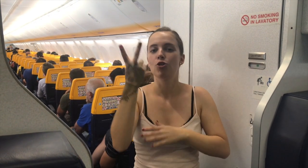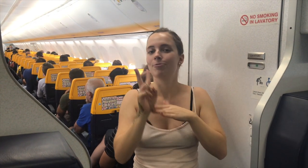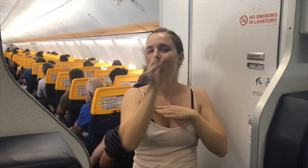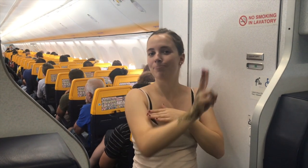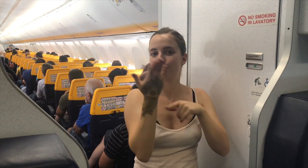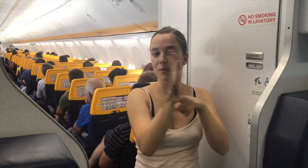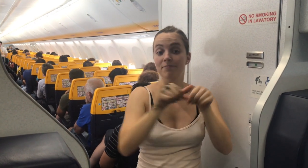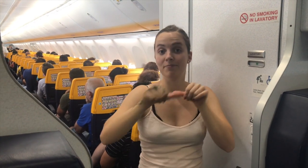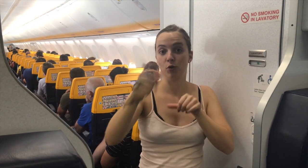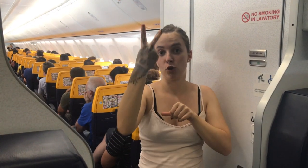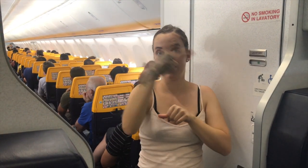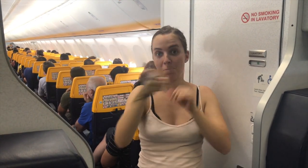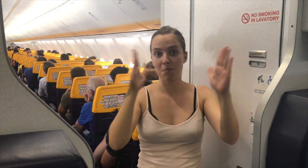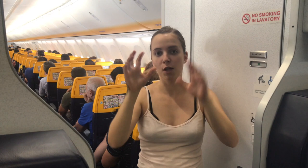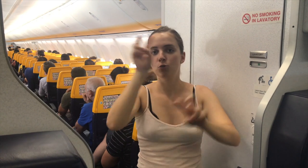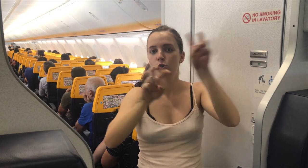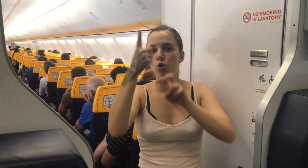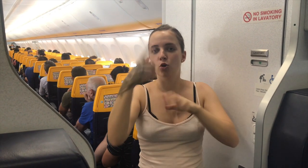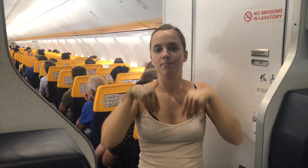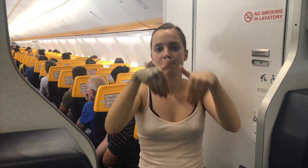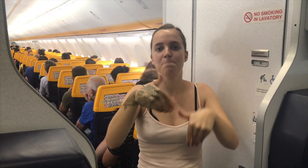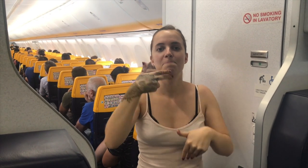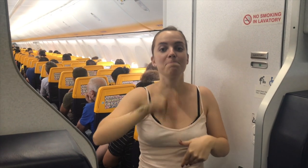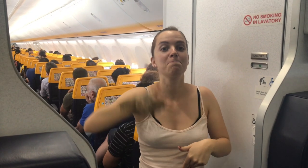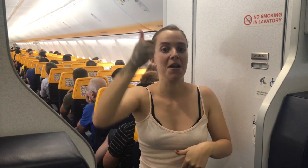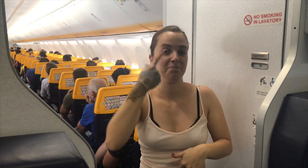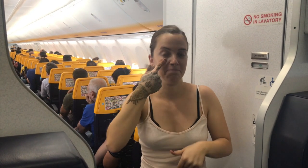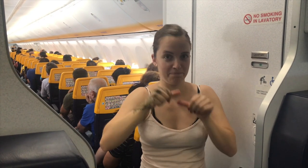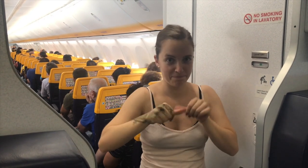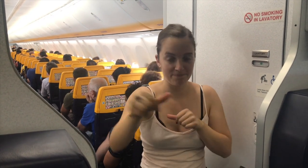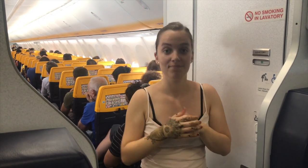Por tanto las dos miembros del Comité Electoral tienen dos semanas para buscar a un tercer miembro.